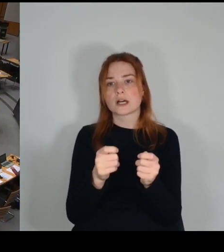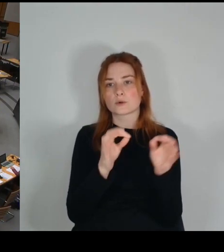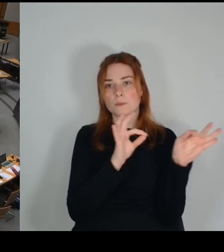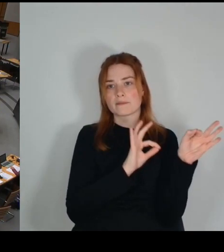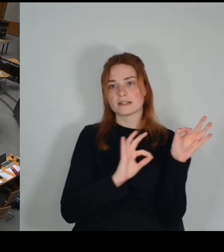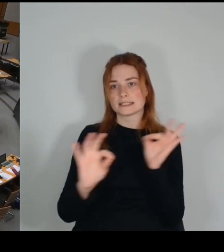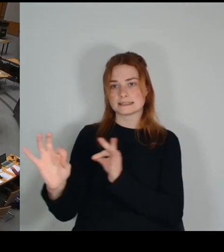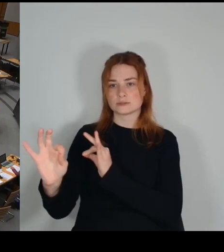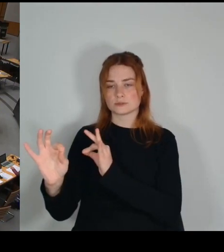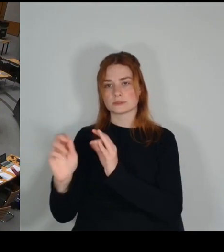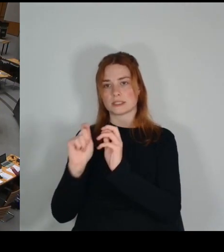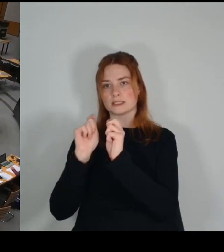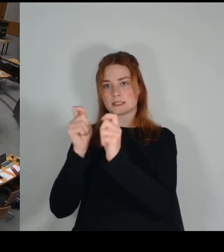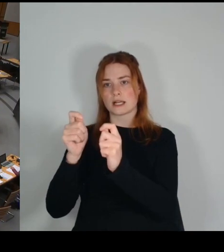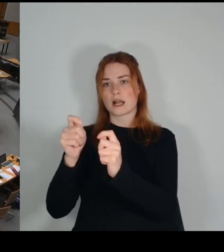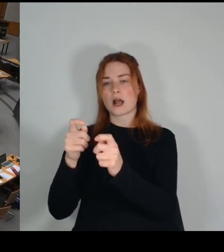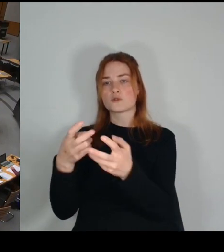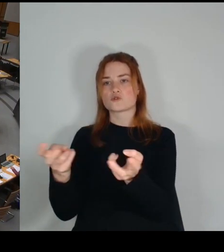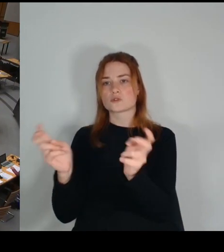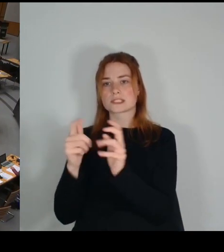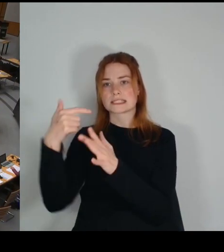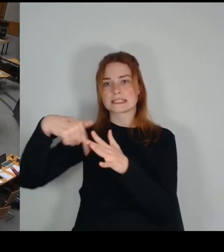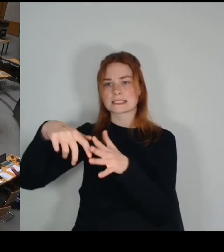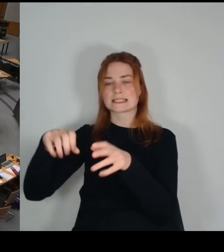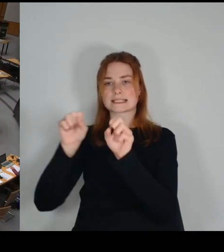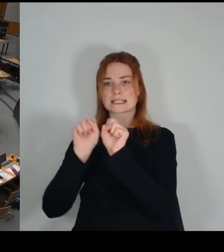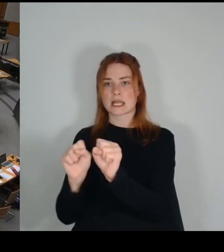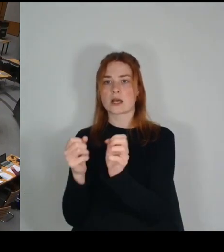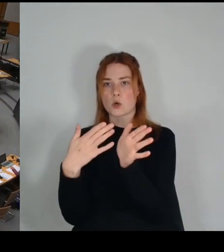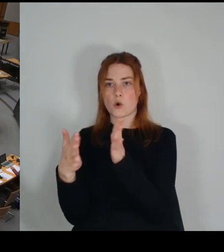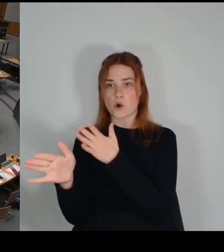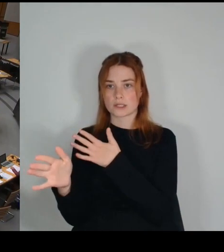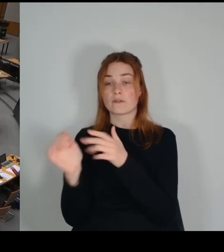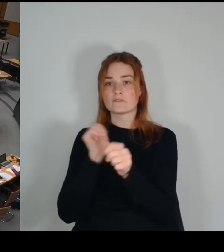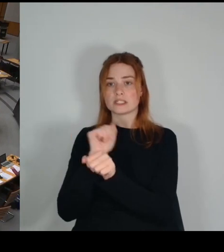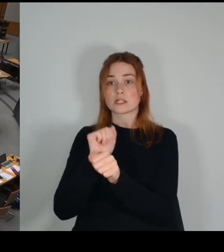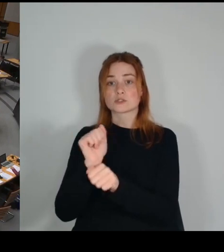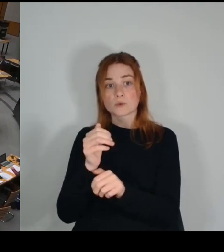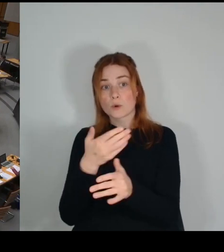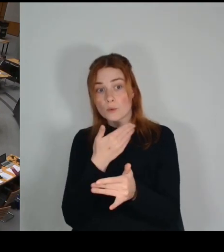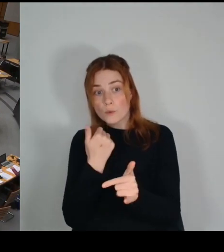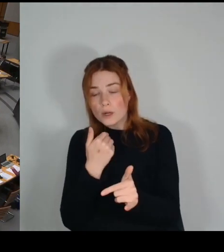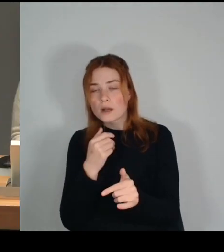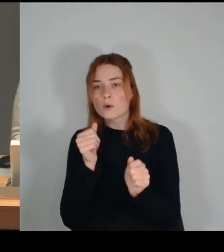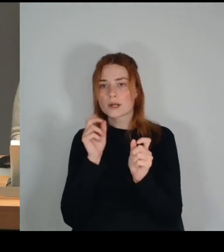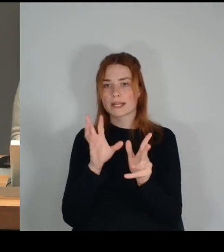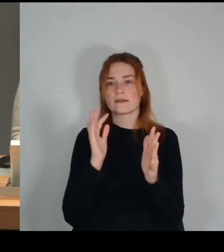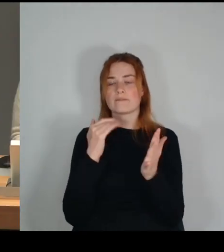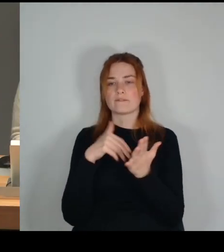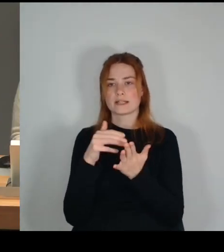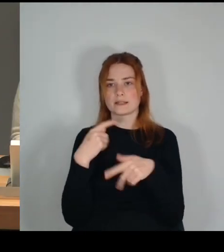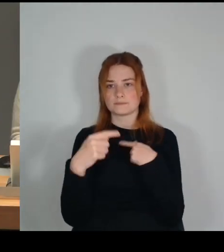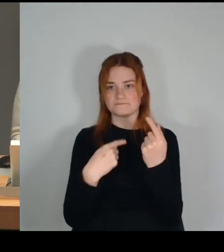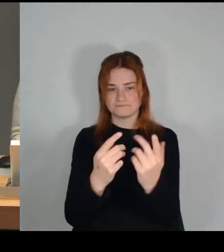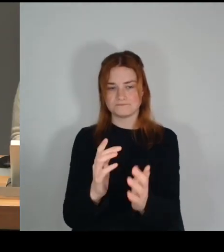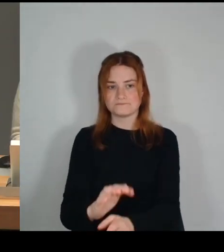Widerspruch hierzu höre ich nicht. Dann verfahren wir so. Tagesordnungspunkt 16 steht auf der Konsensliste. Ich rufe auf. Tagesordnungspunkt 17